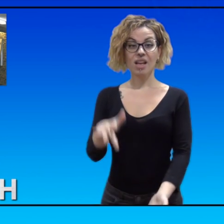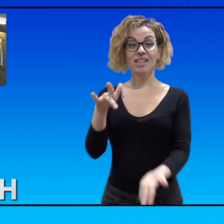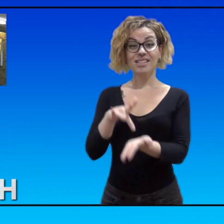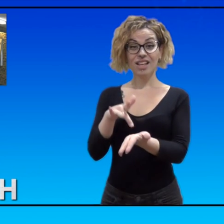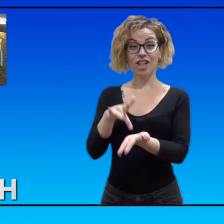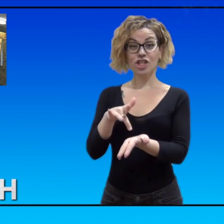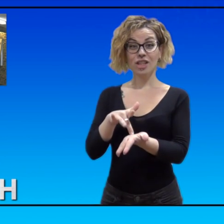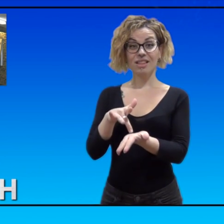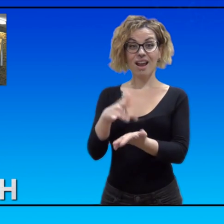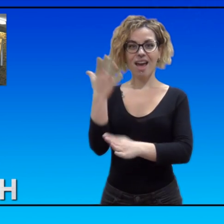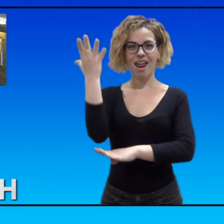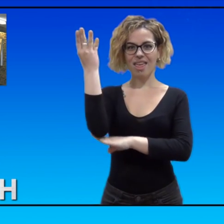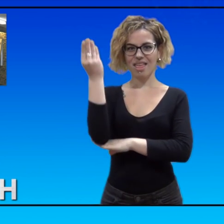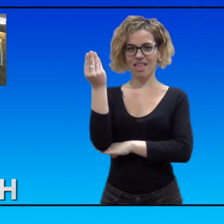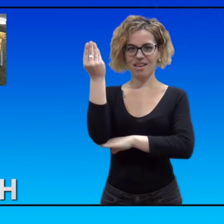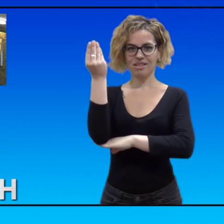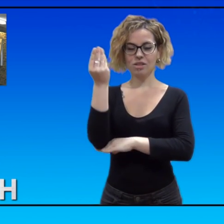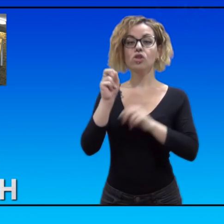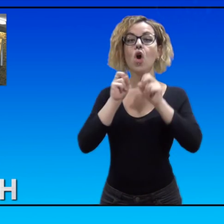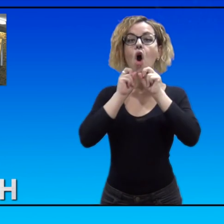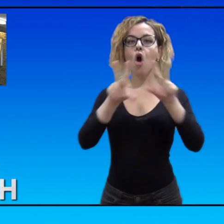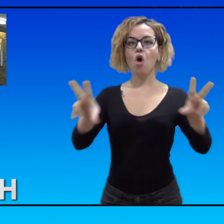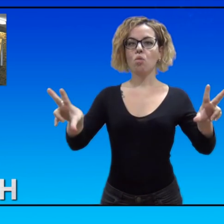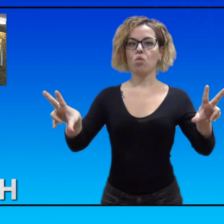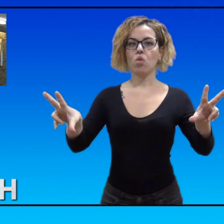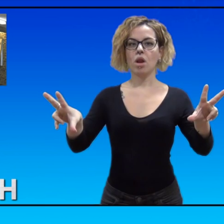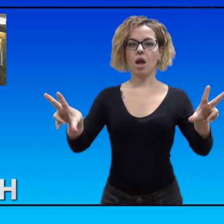La Sede Centrale ENS comunica